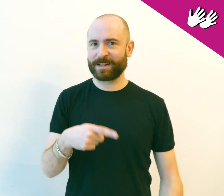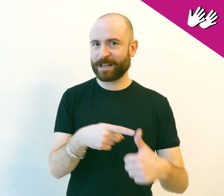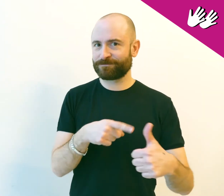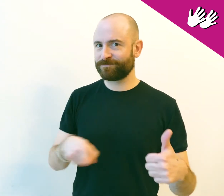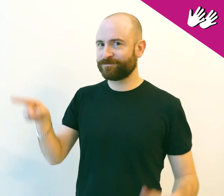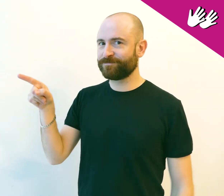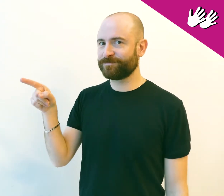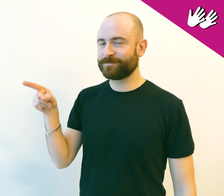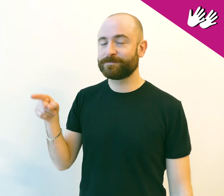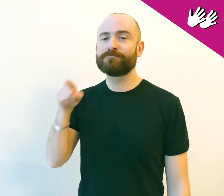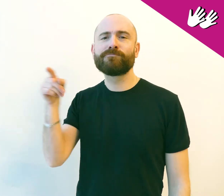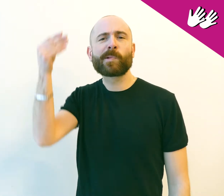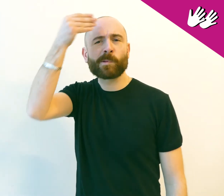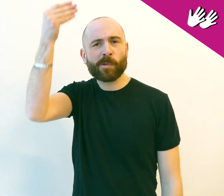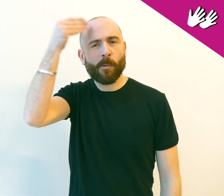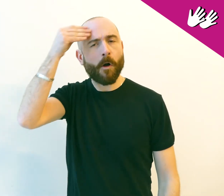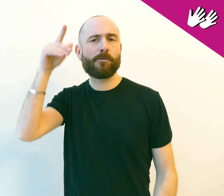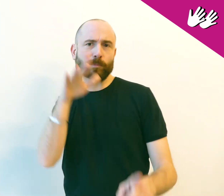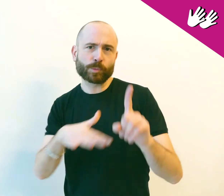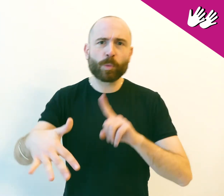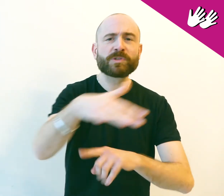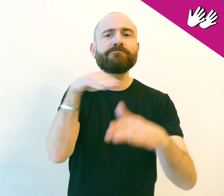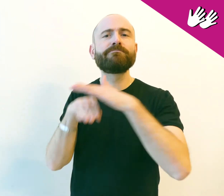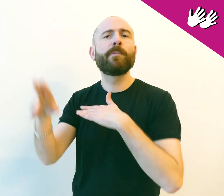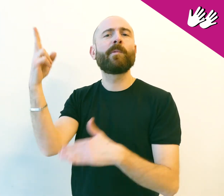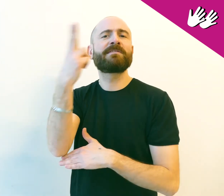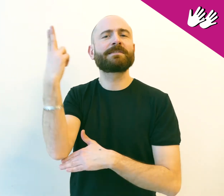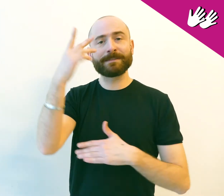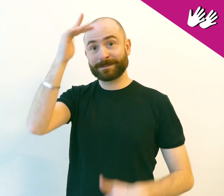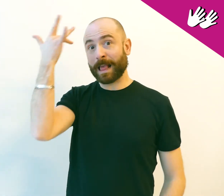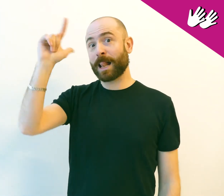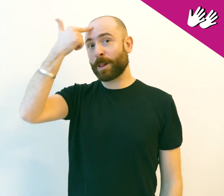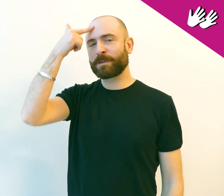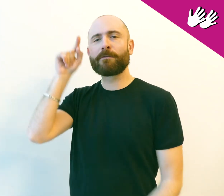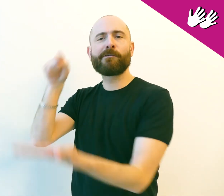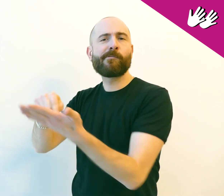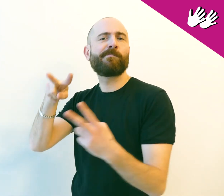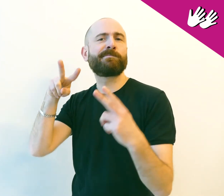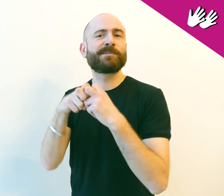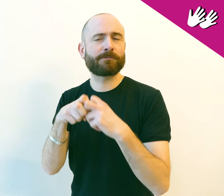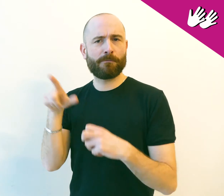Doctorant en sociologie à l'université Saint-Louis (Bruxelles).